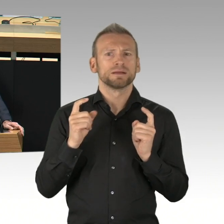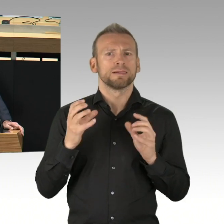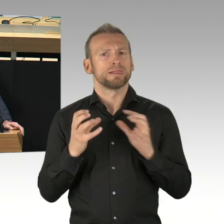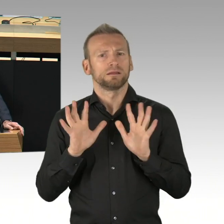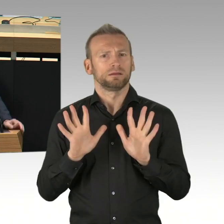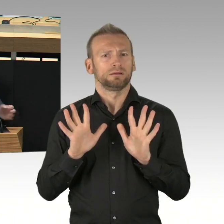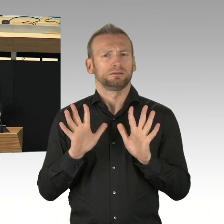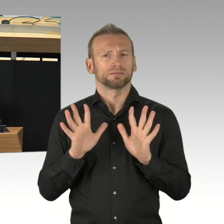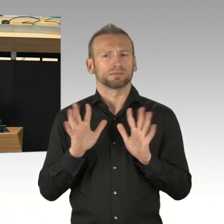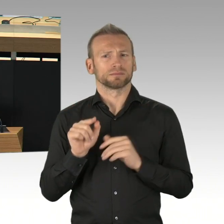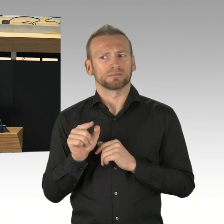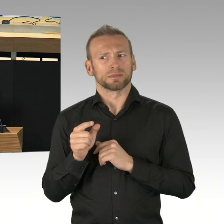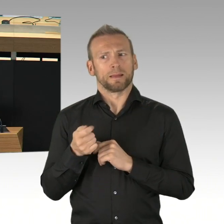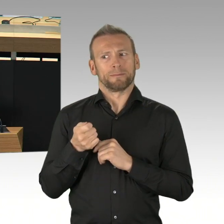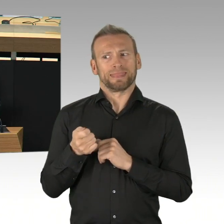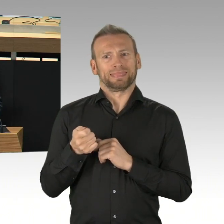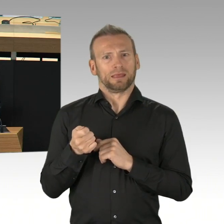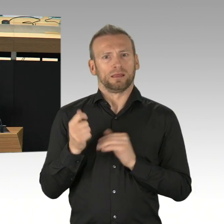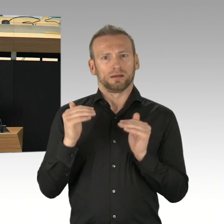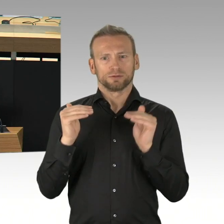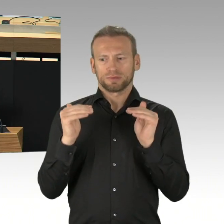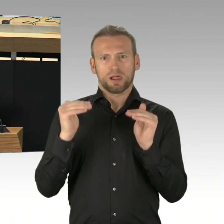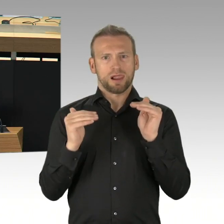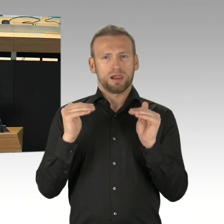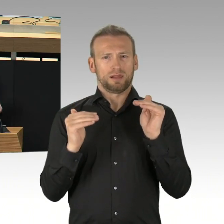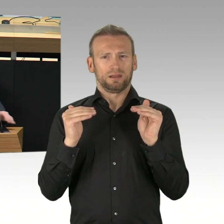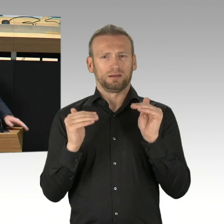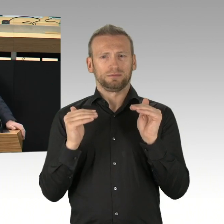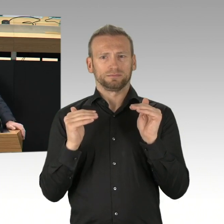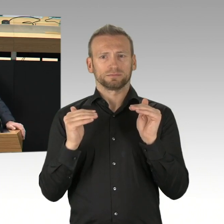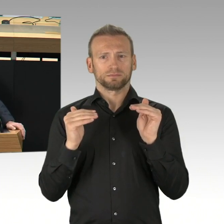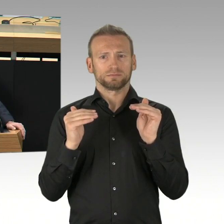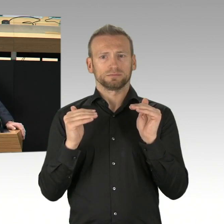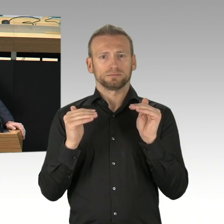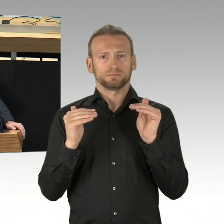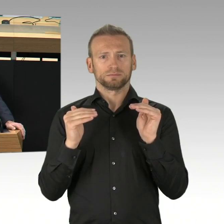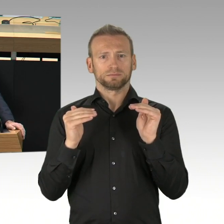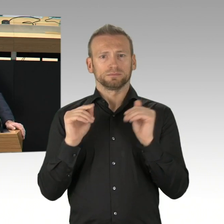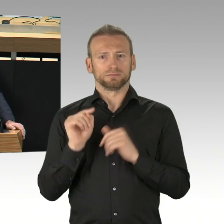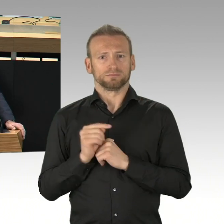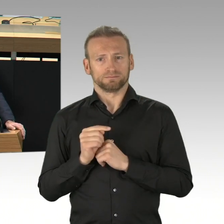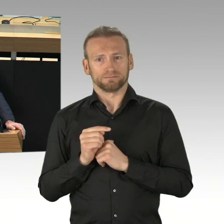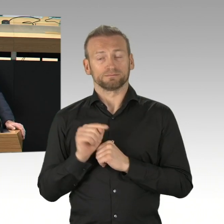Sobald Ihr sogenannter Mietendeckel außer Kraft tritt, sofern er überhaupt jemals wirksam in Kraft treten sollte,